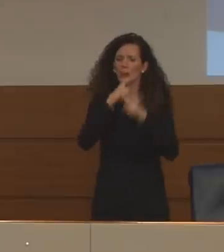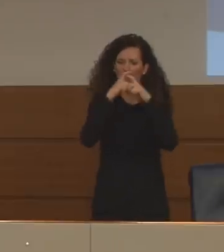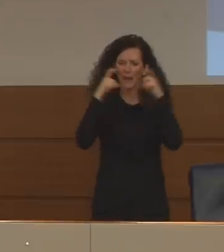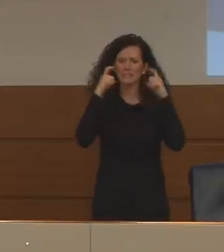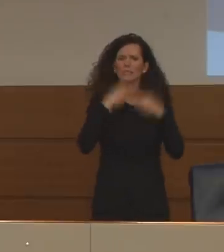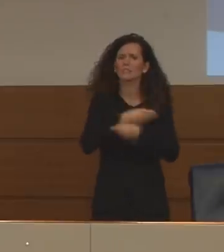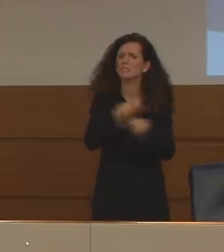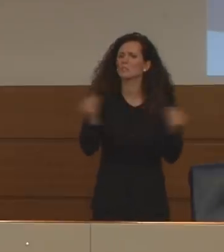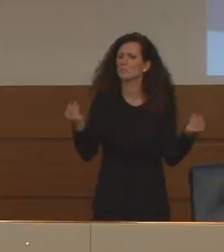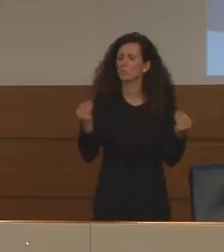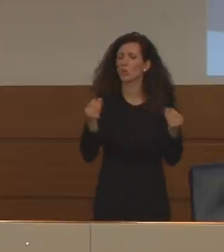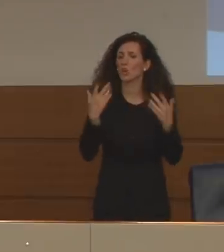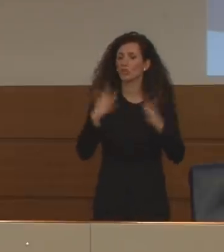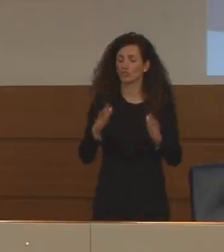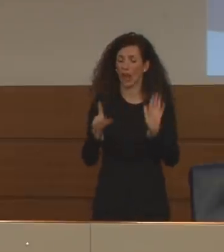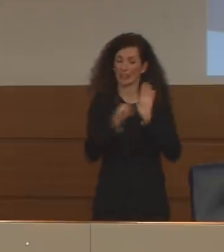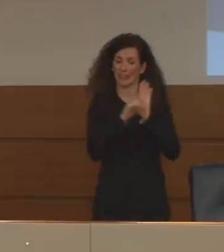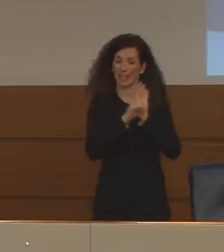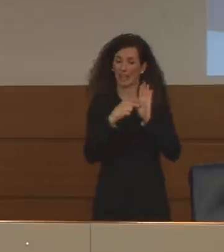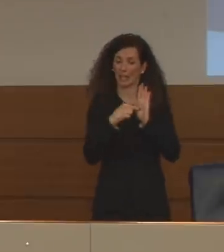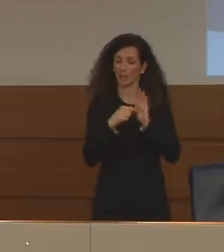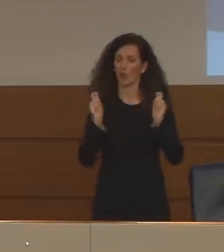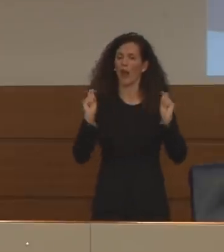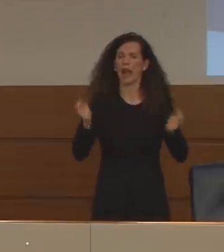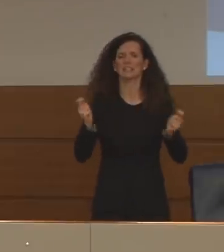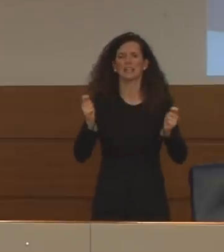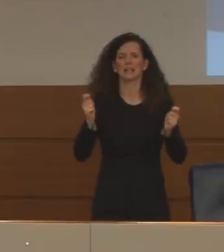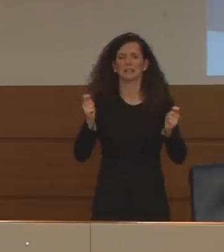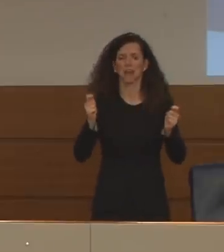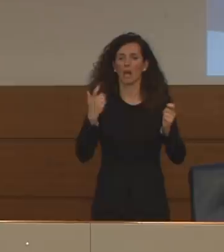ci sono molti molti carichi fermi alle dogane,